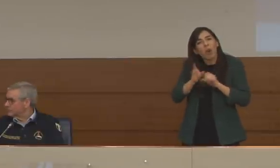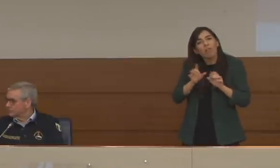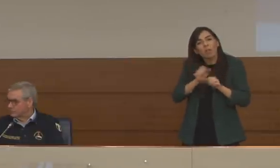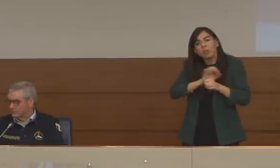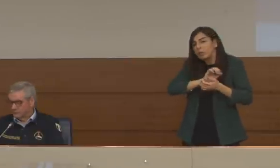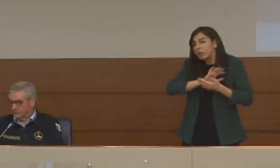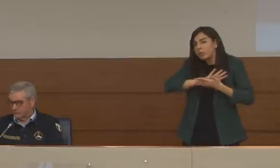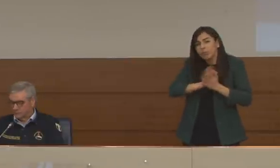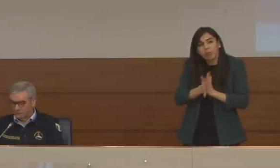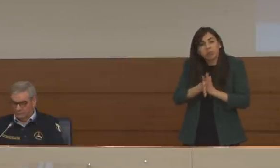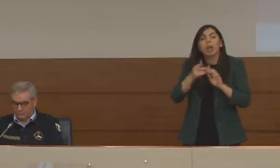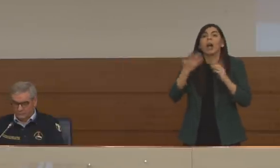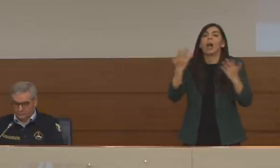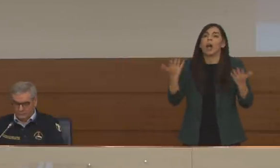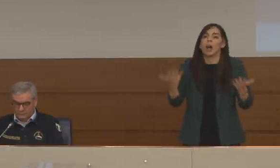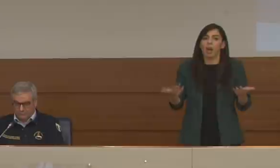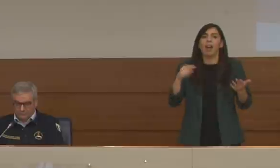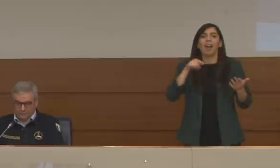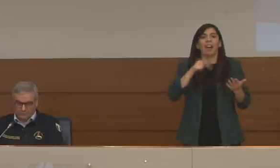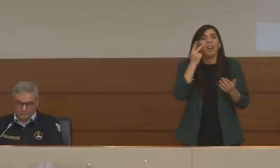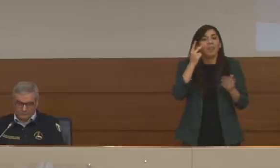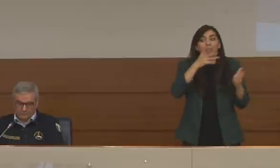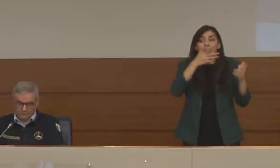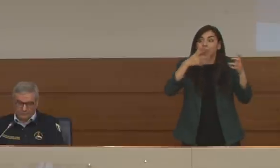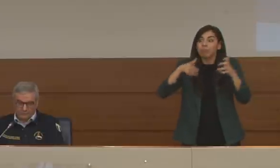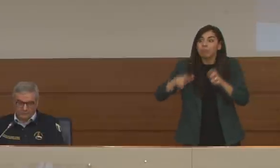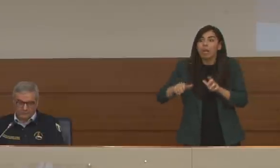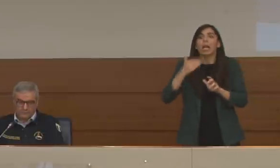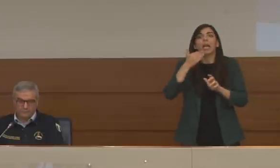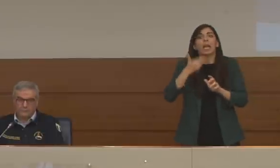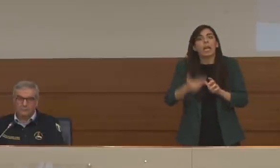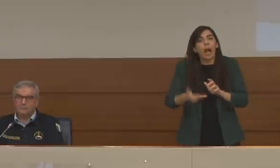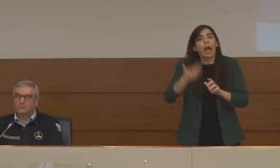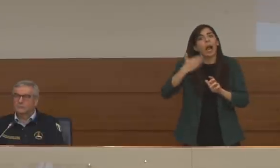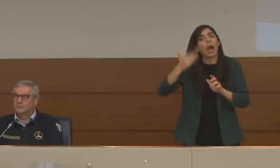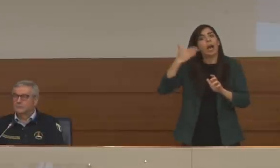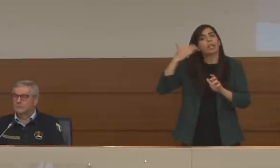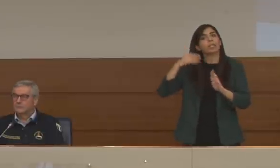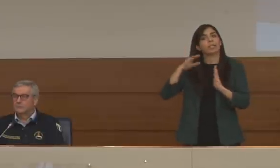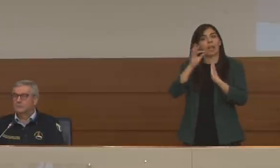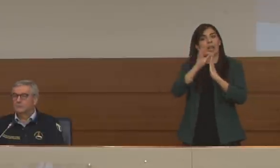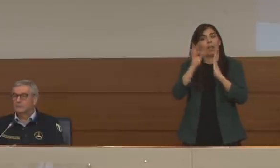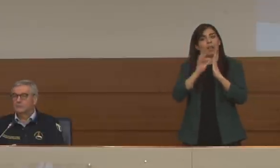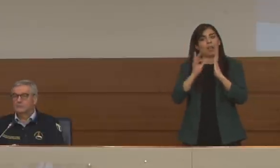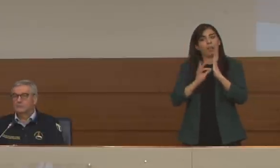che vediamo dalle misure che sono state implementate qualche settimana fa e che